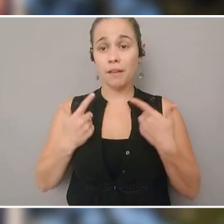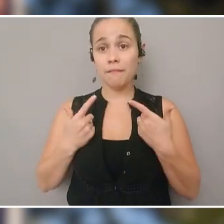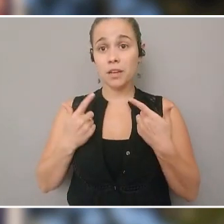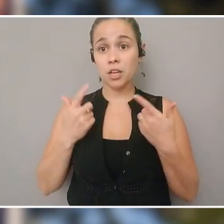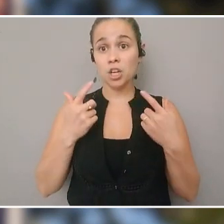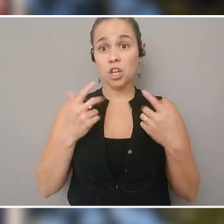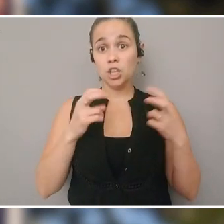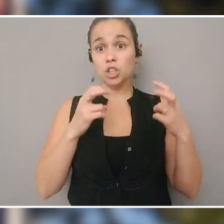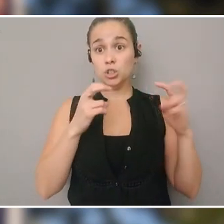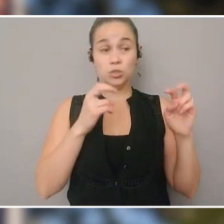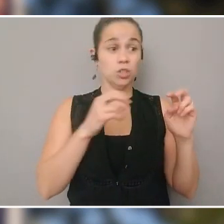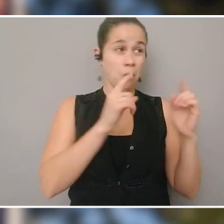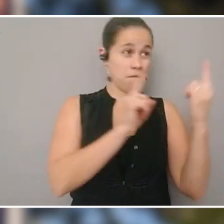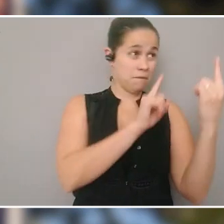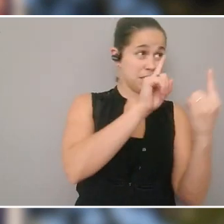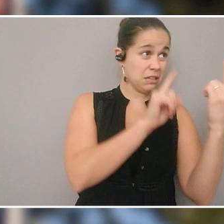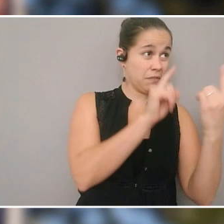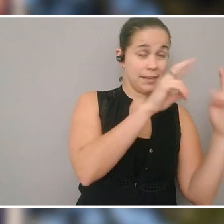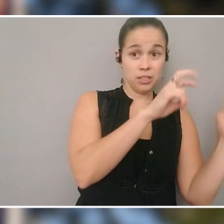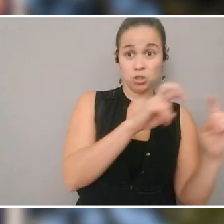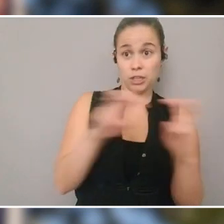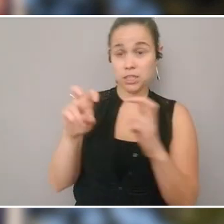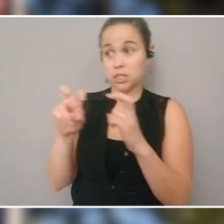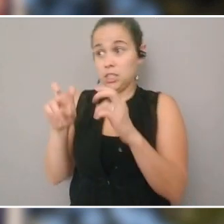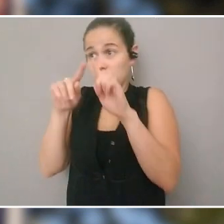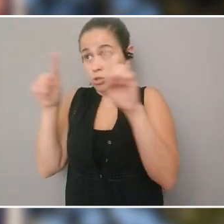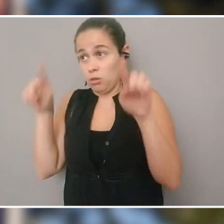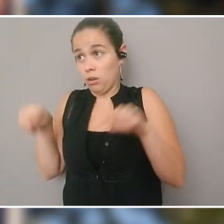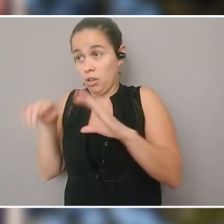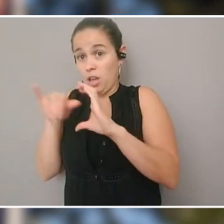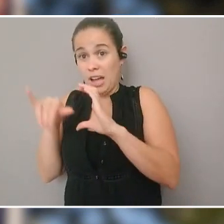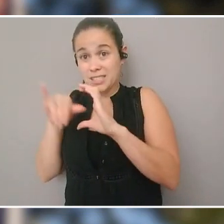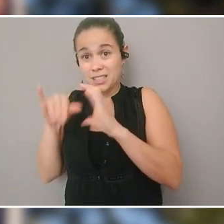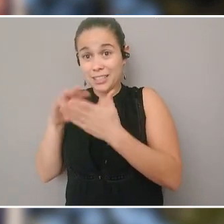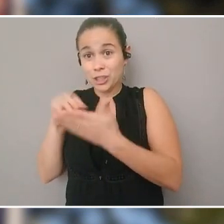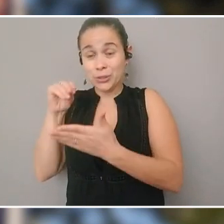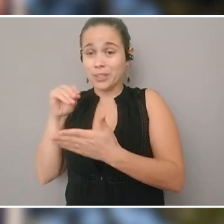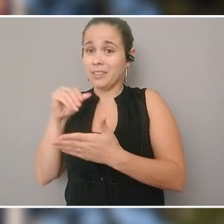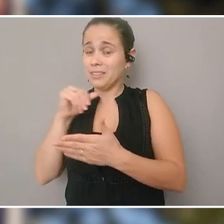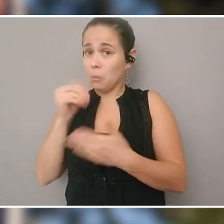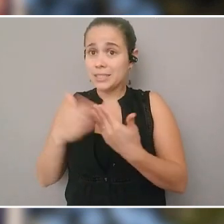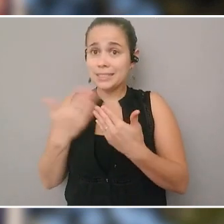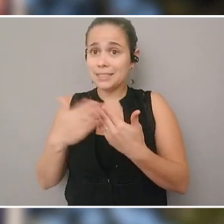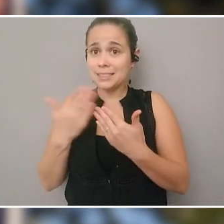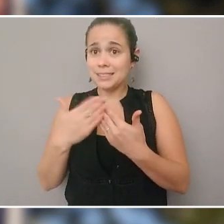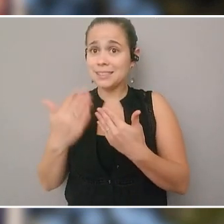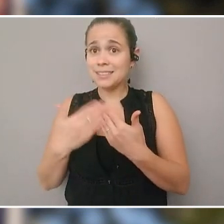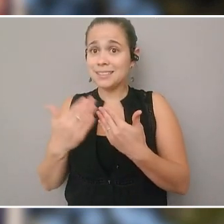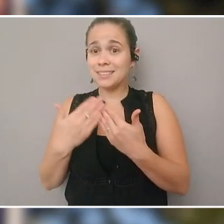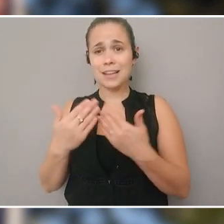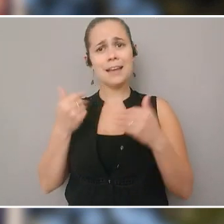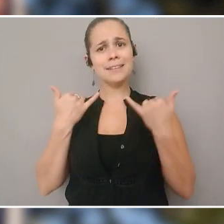en persona a el aprendizaje de aislamiento, no fue